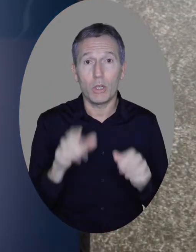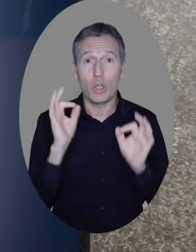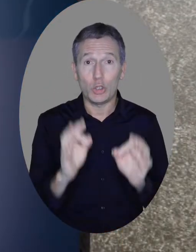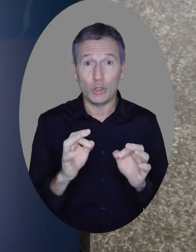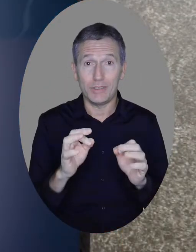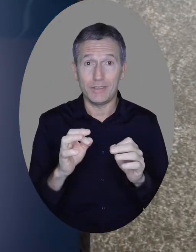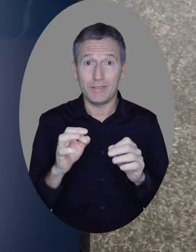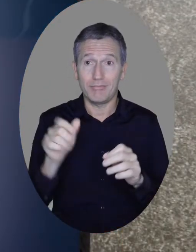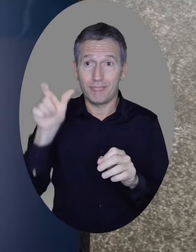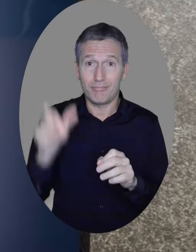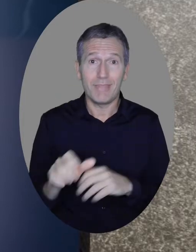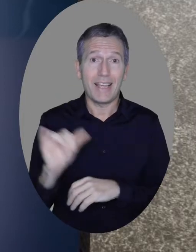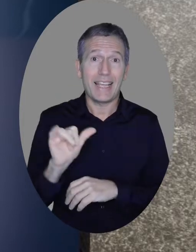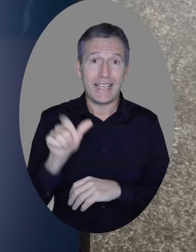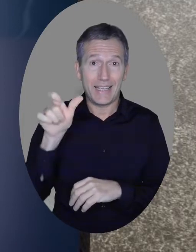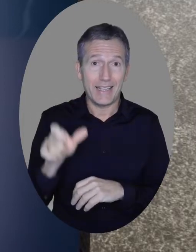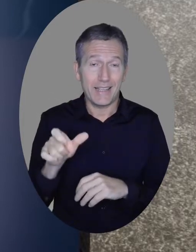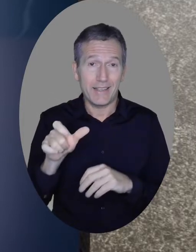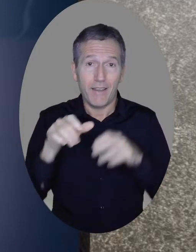mais surtout parce que du côté des Gaulois,